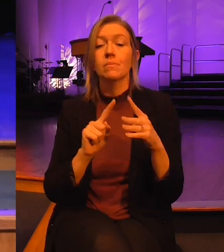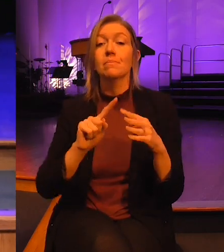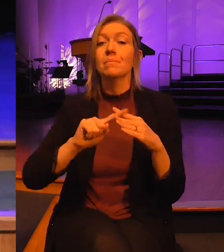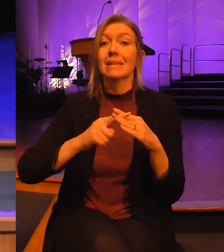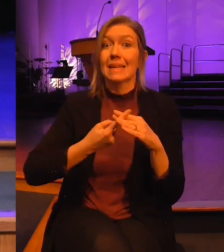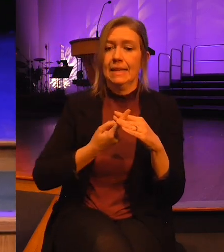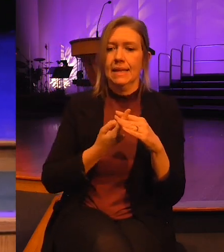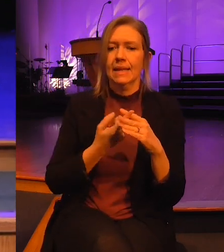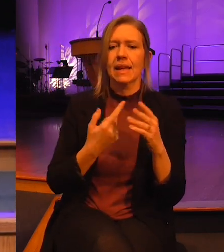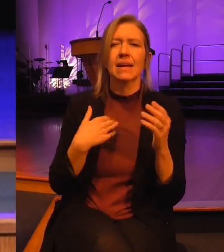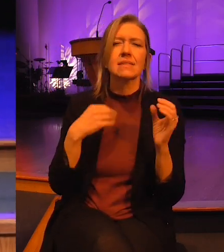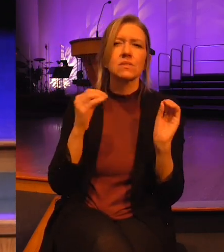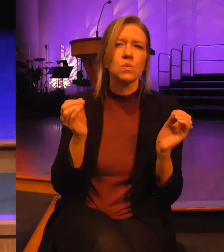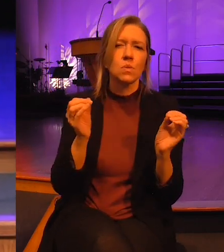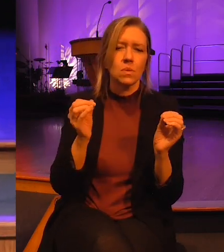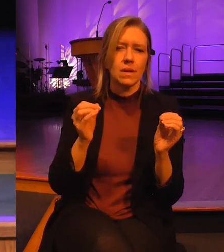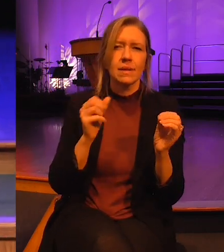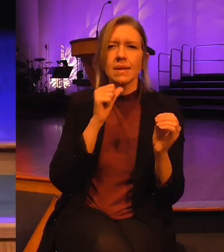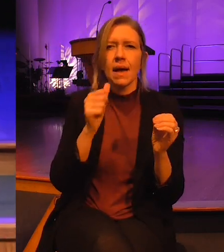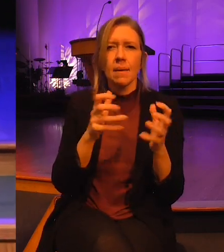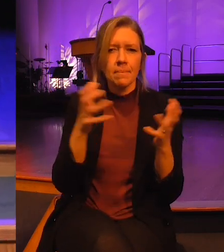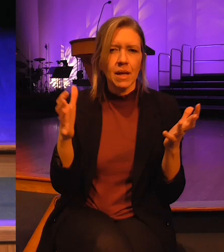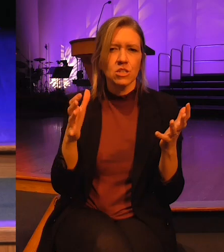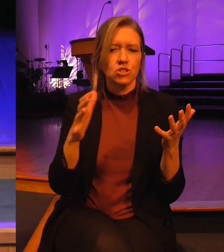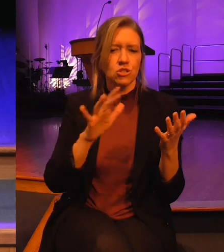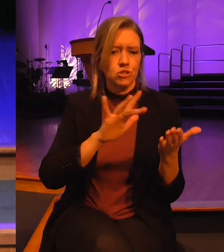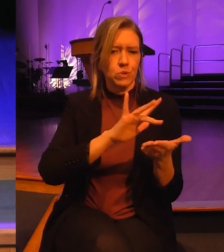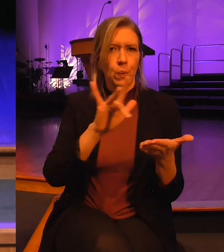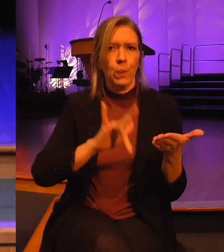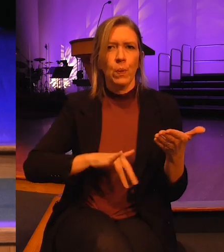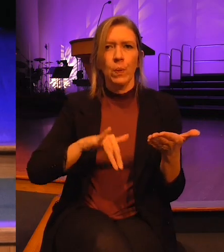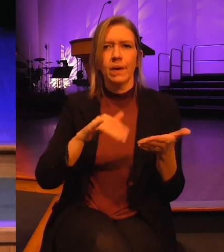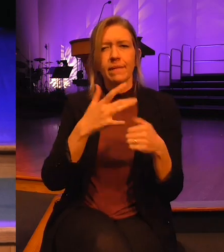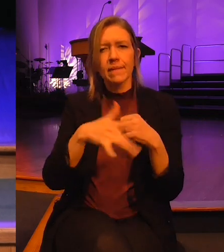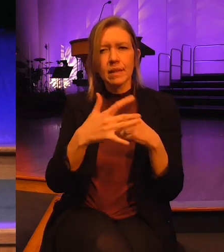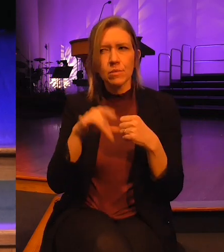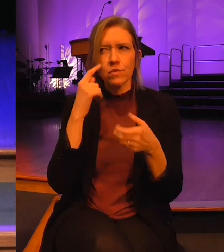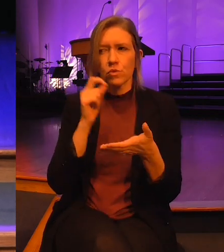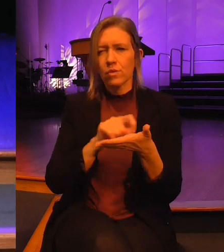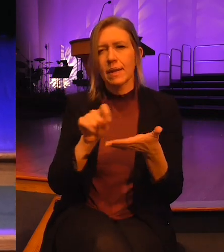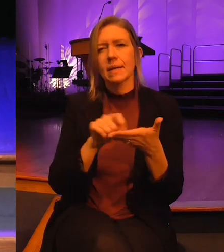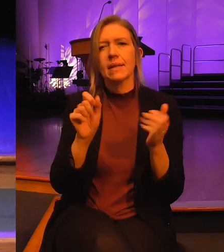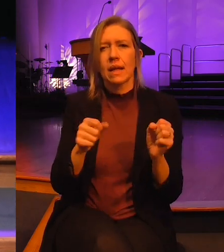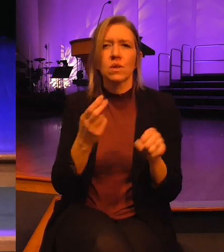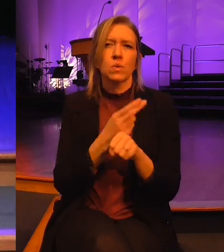tener prepárate para escribir en la parte de atrás de tu artículo o algo así, pero simplemente